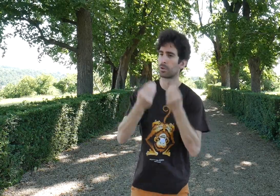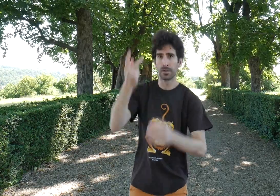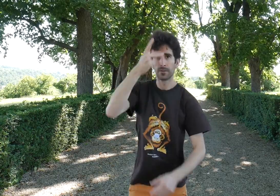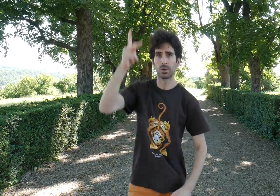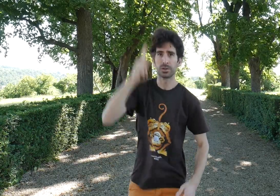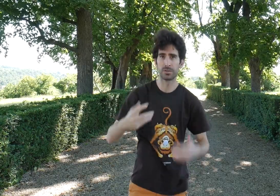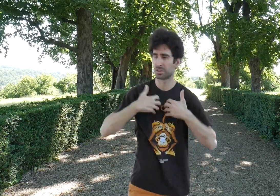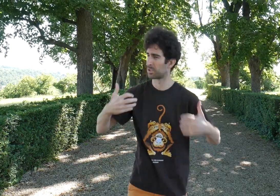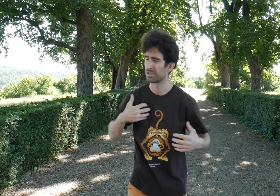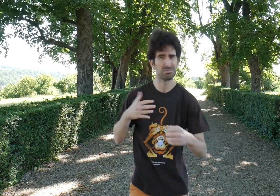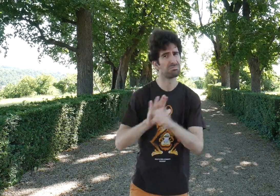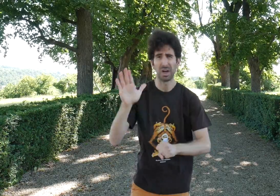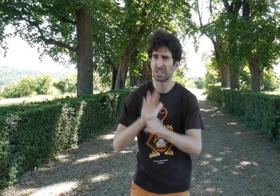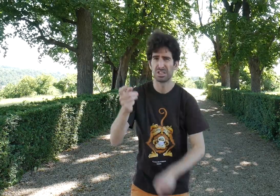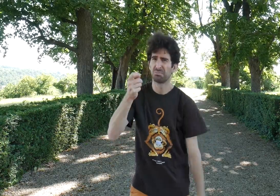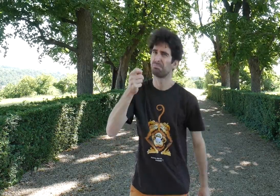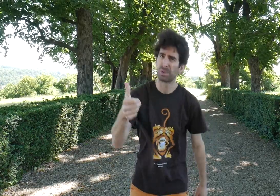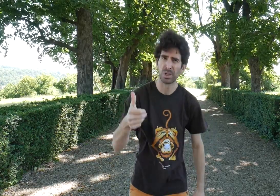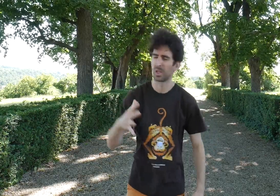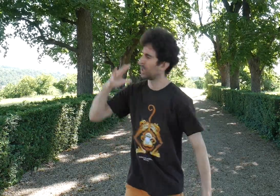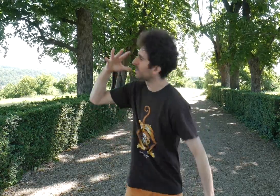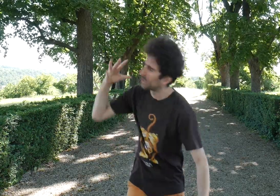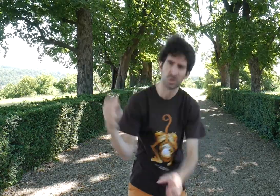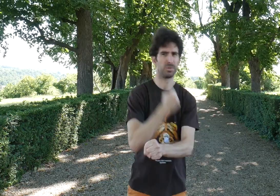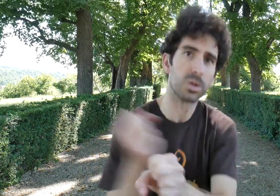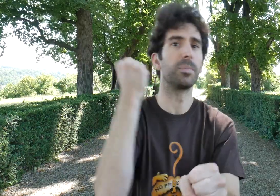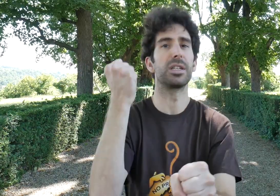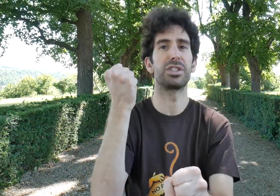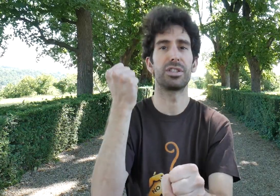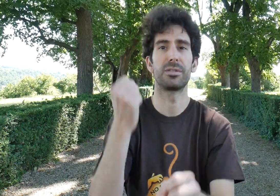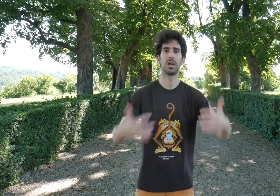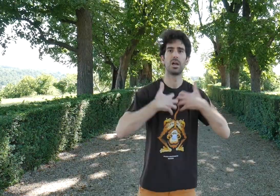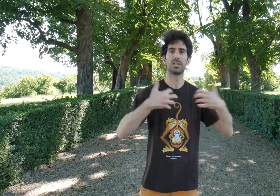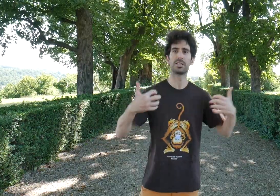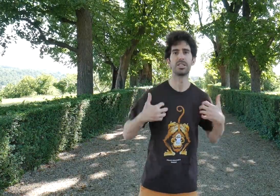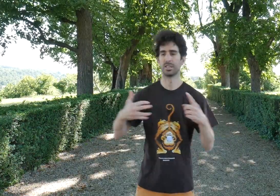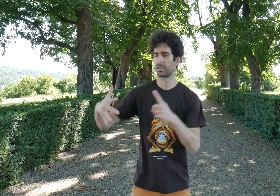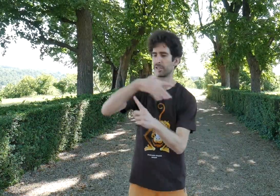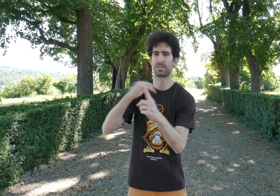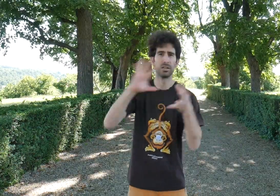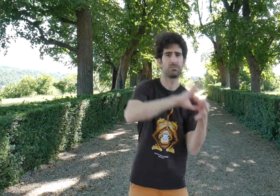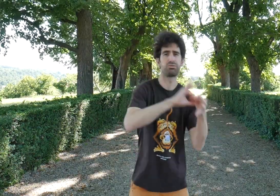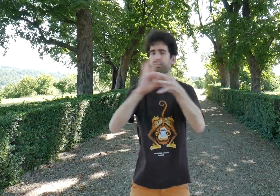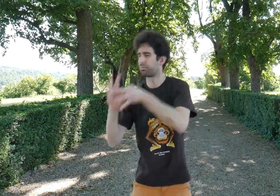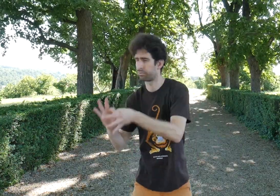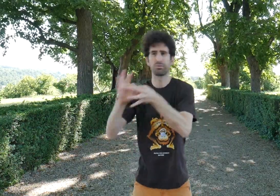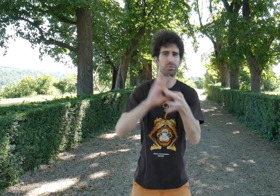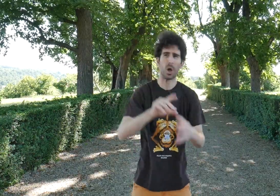et de philosophie des sciences. Ce n'était pas assez. C'est dommage ! Science et société sont liés.